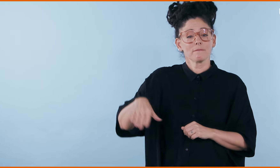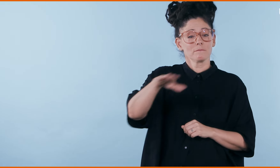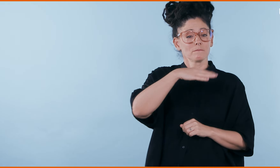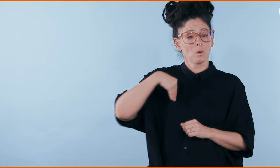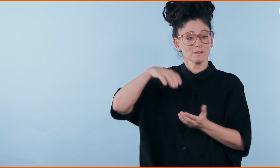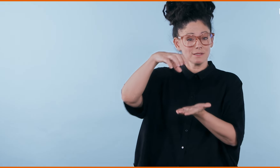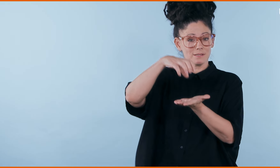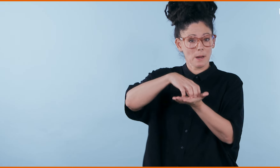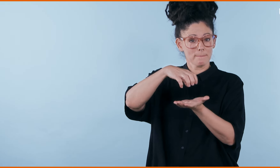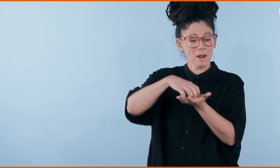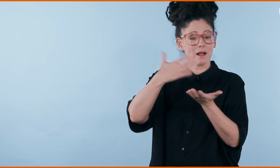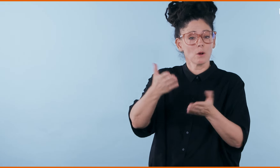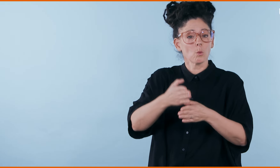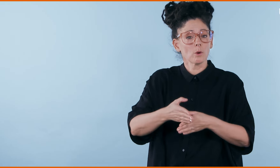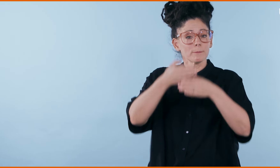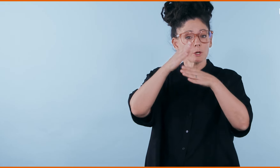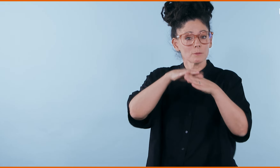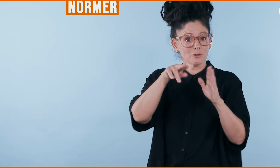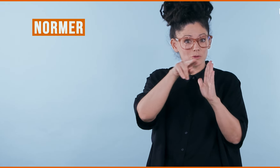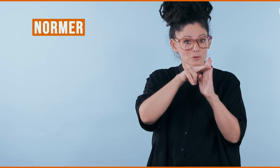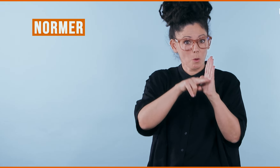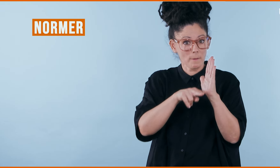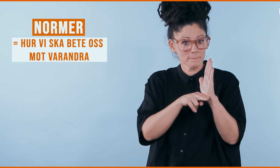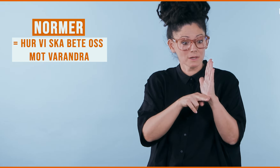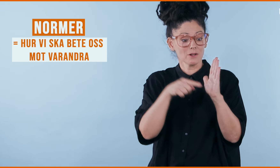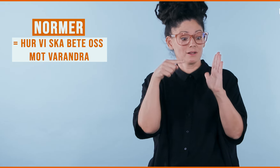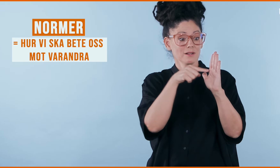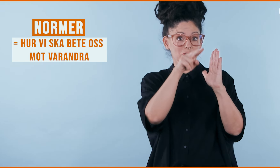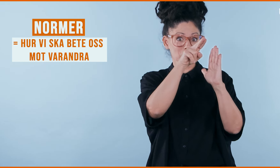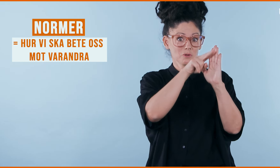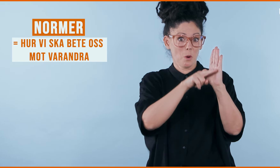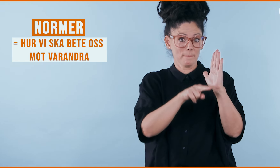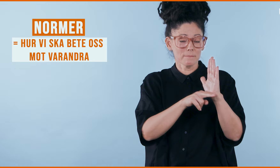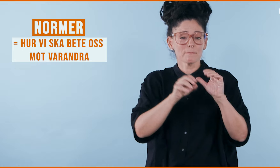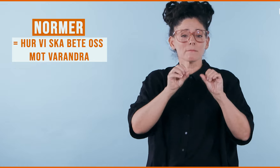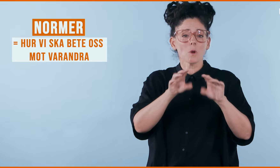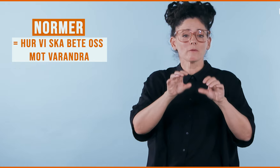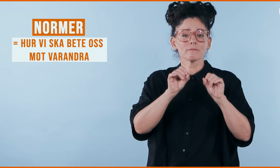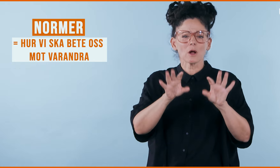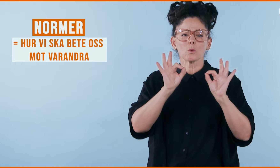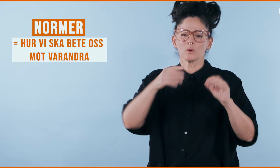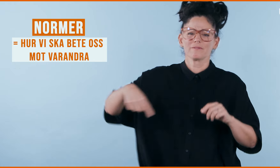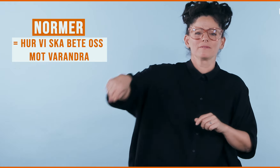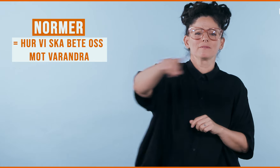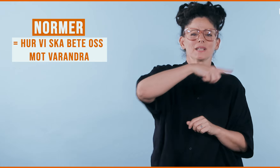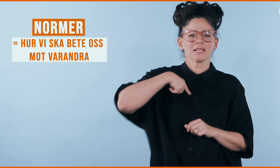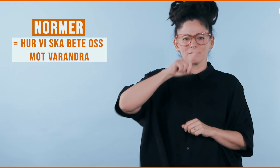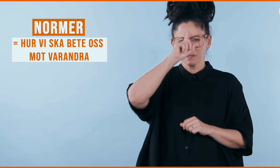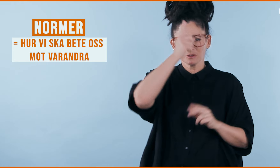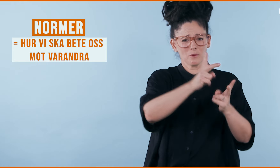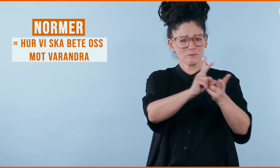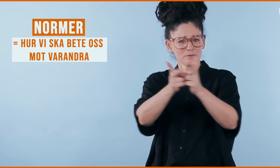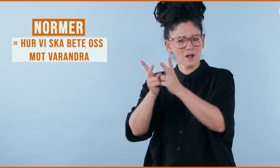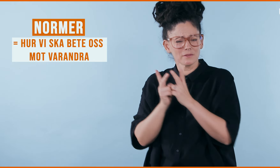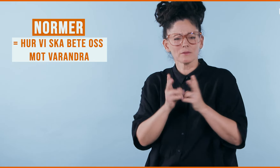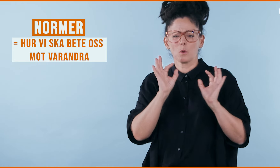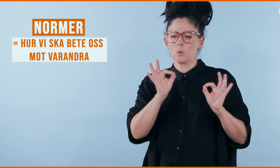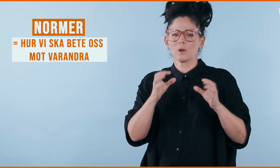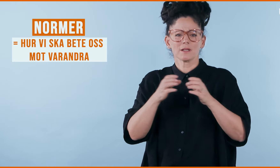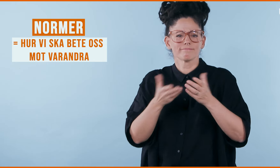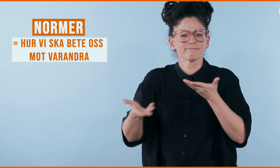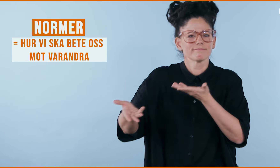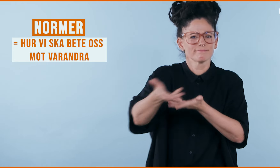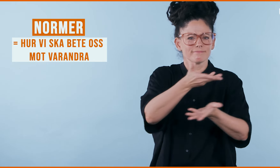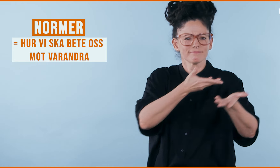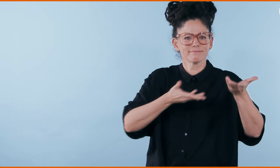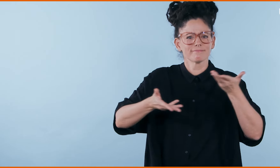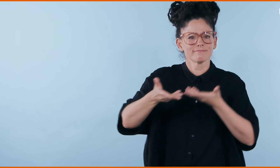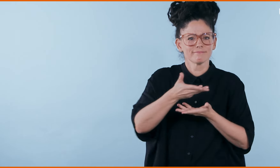Vårt samhälle är uppbyggt på normer som påverkar hur vi förstår och samspelar med varandra.